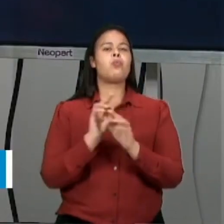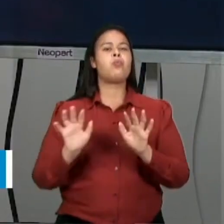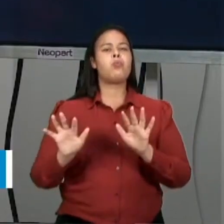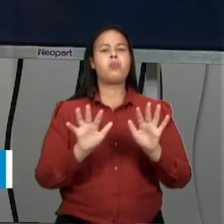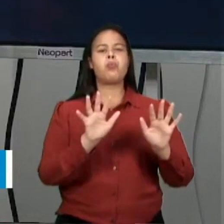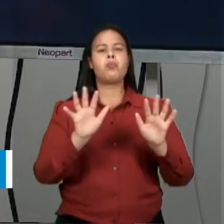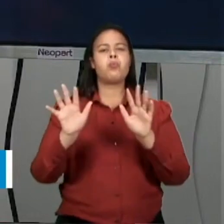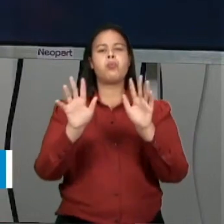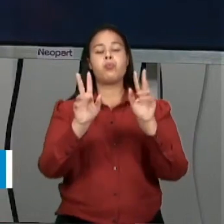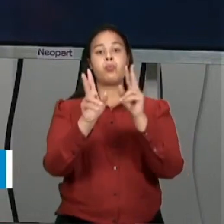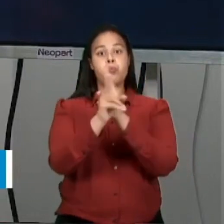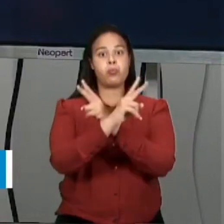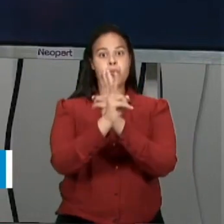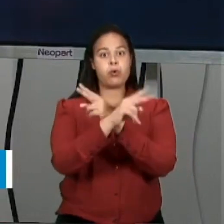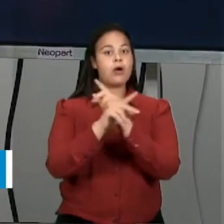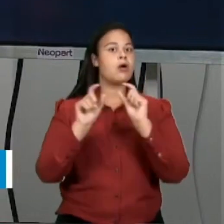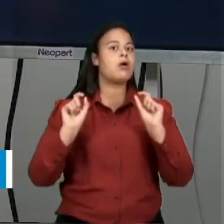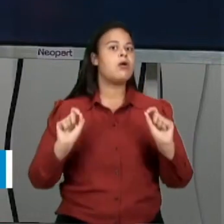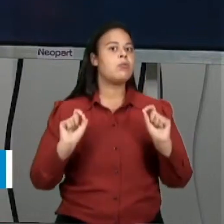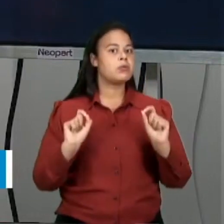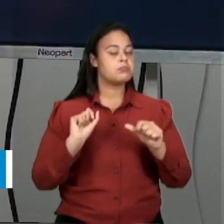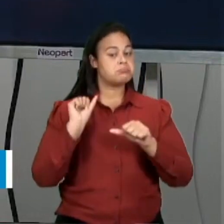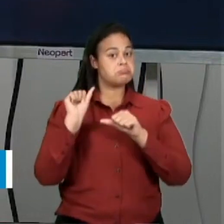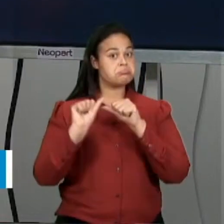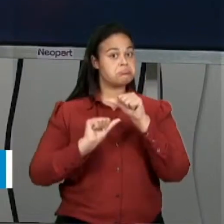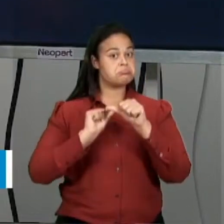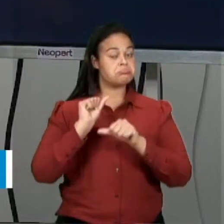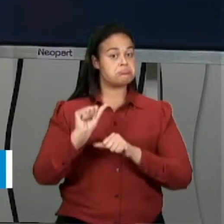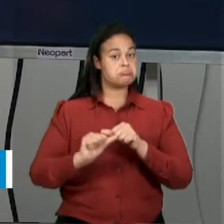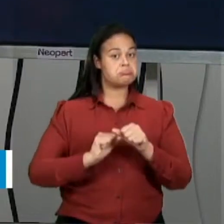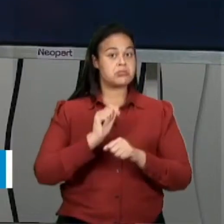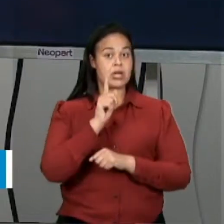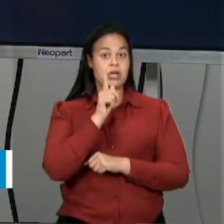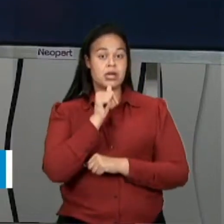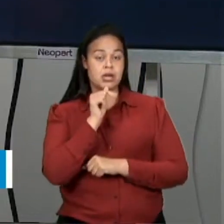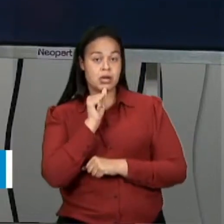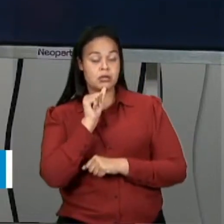vaporização? É a mudança da fase líquida para a fase